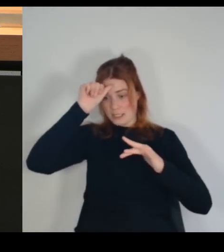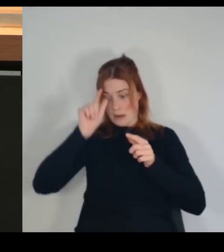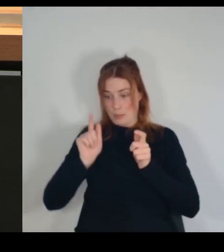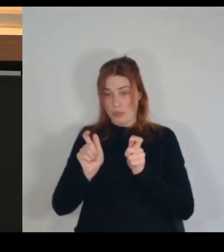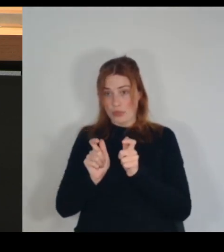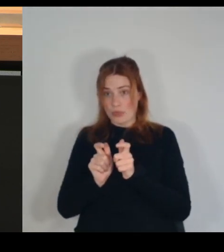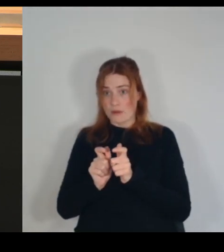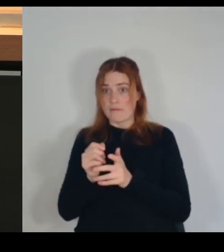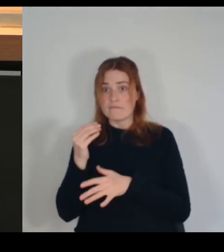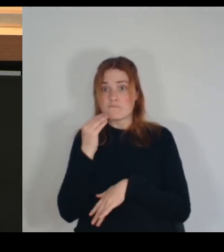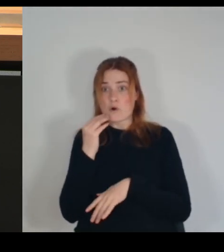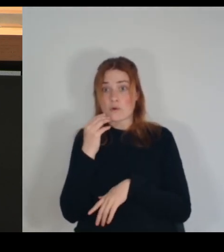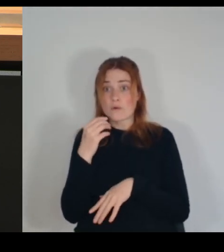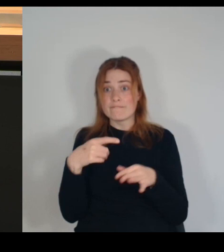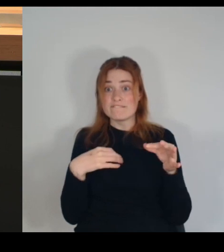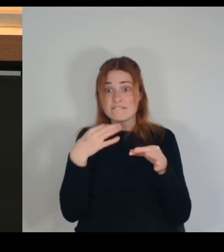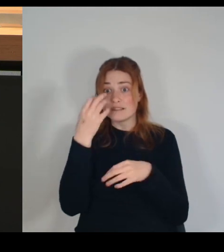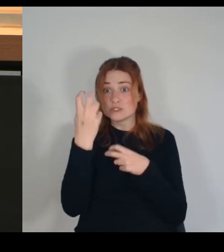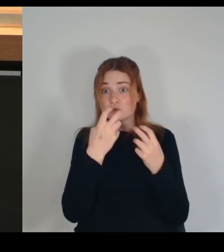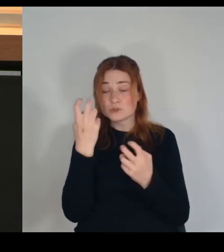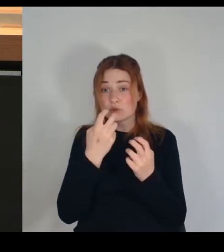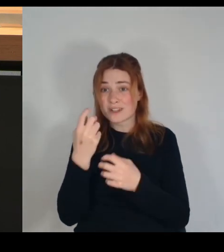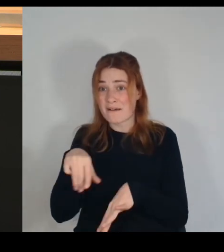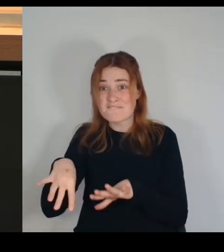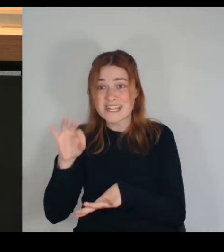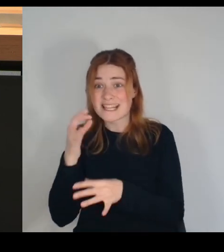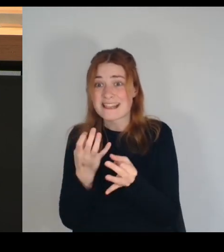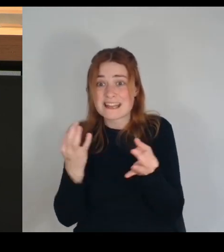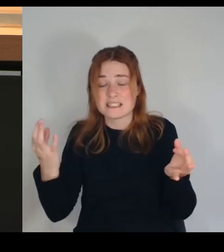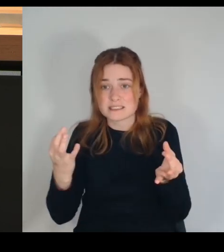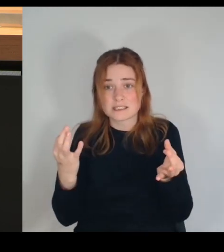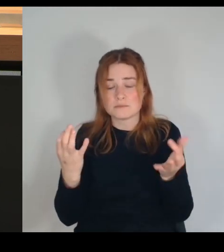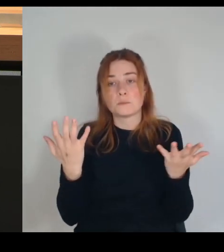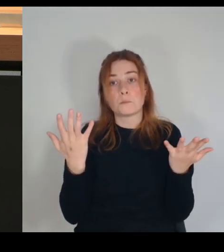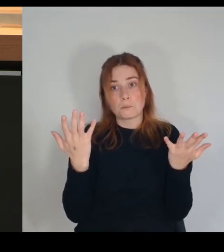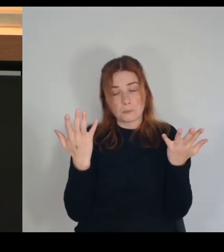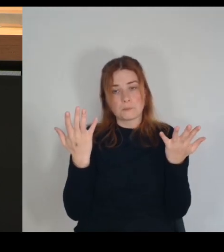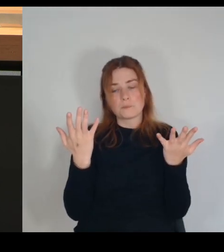Zeche der Migrationspolitik zahlen, dürfen nicht weiter an allen Fronten belastet werden.